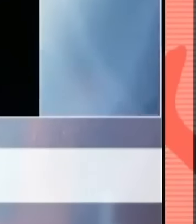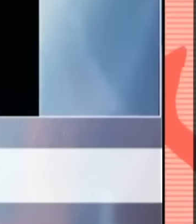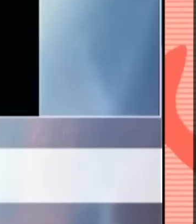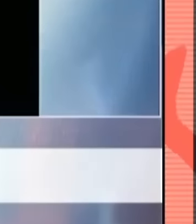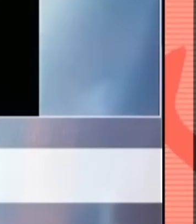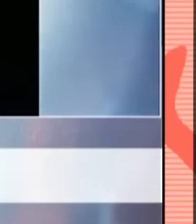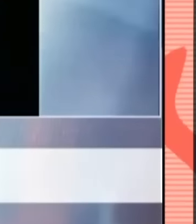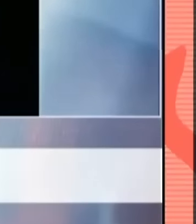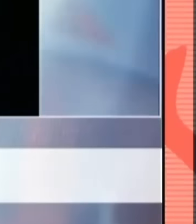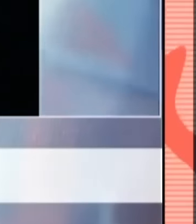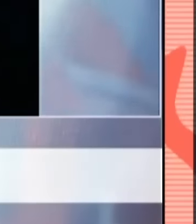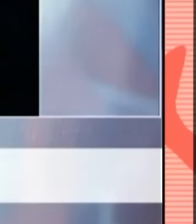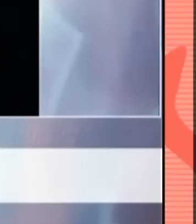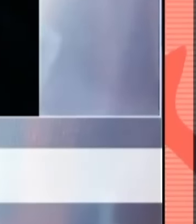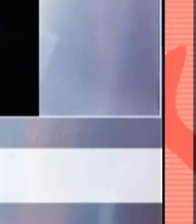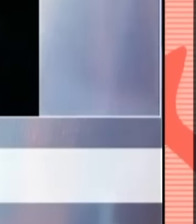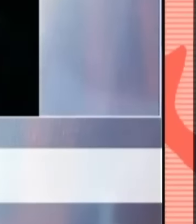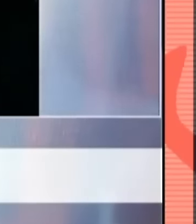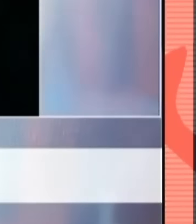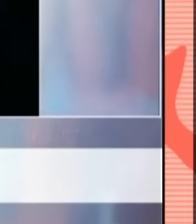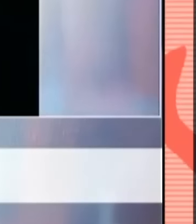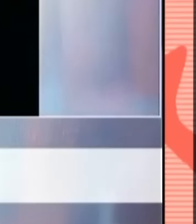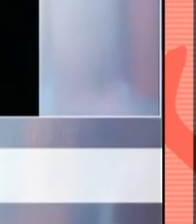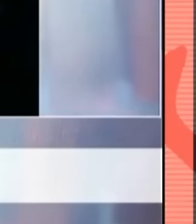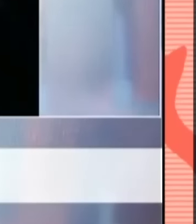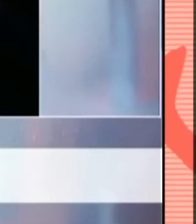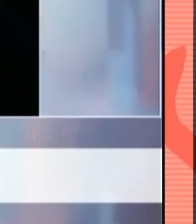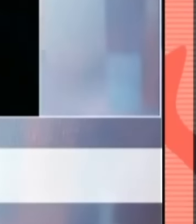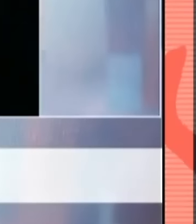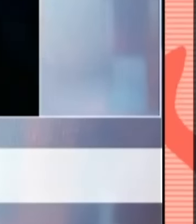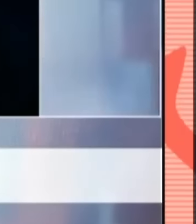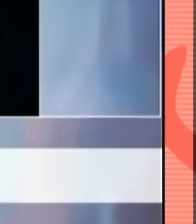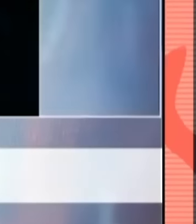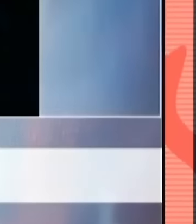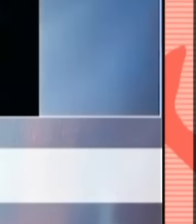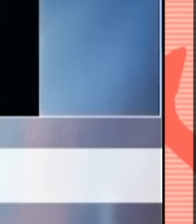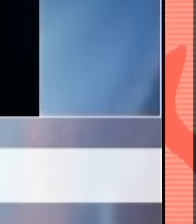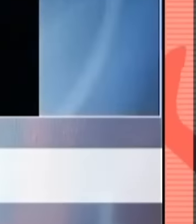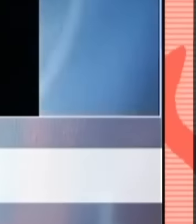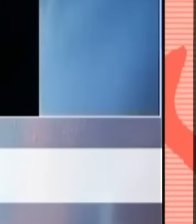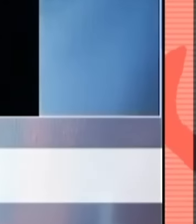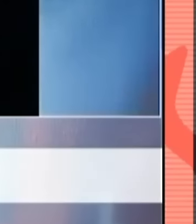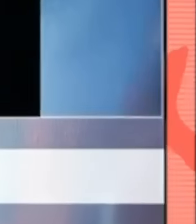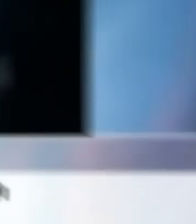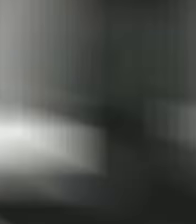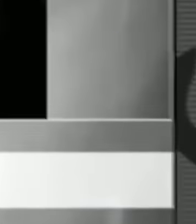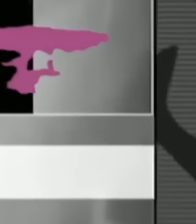para no darle espacios a los grupos criminales. Solicitud que no fue atendida y le costó la vida.